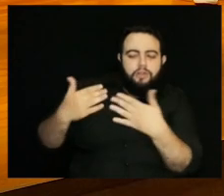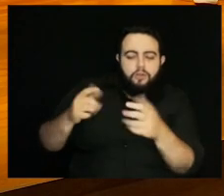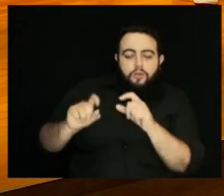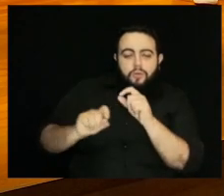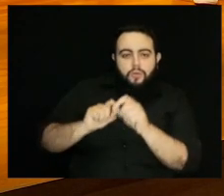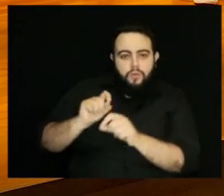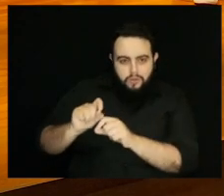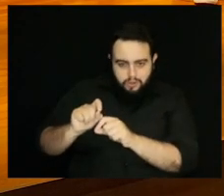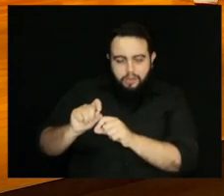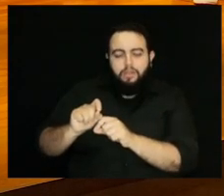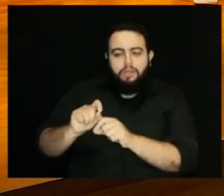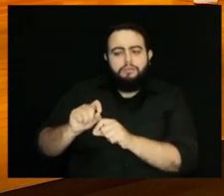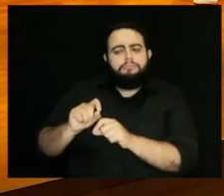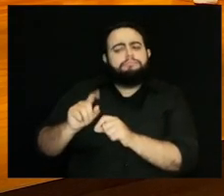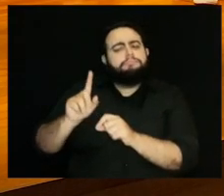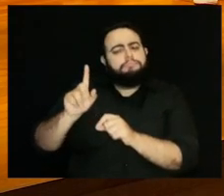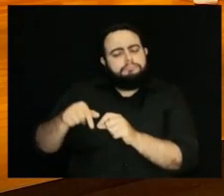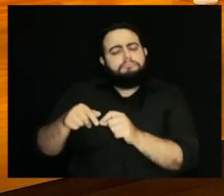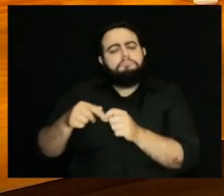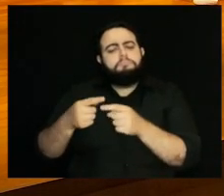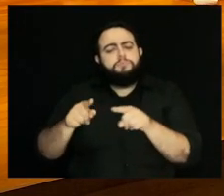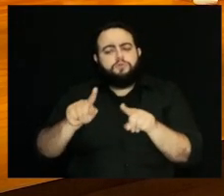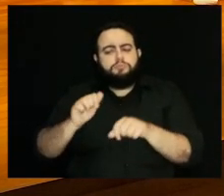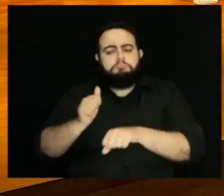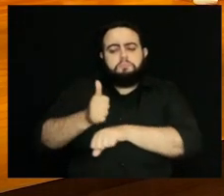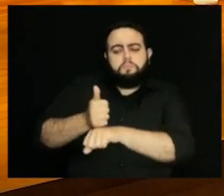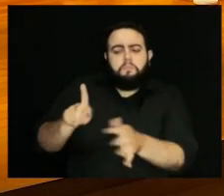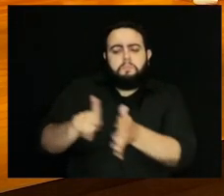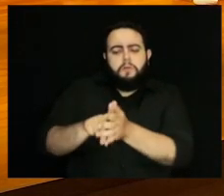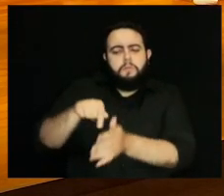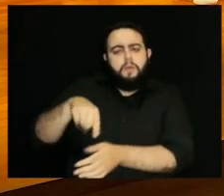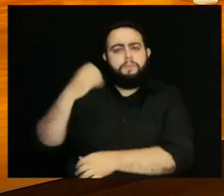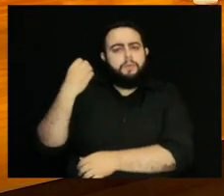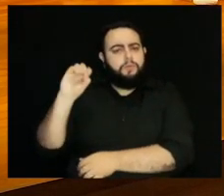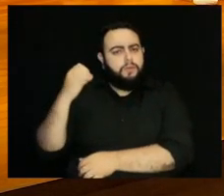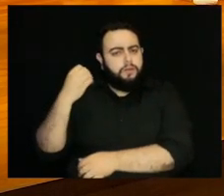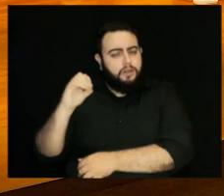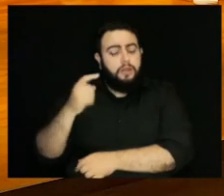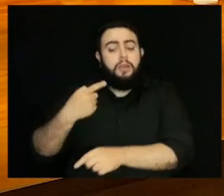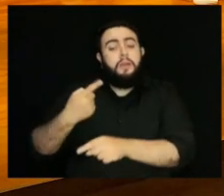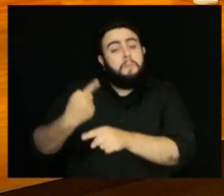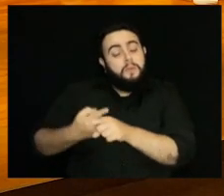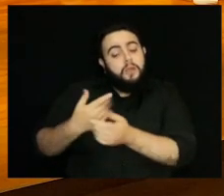mas vamos tocar os músicos de Porto Alegre, por quê? Porque ele tava começando a gravar esses caras que